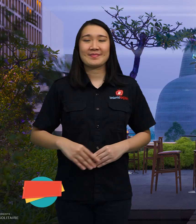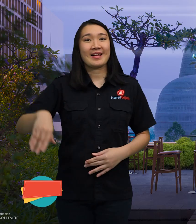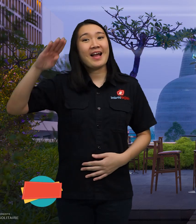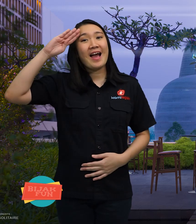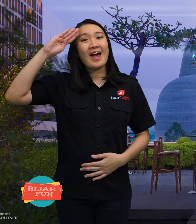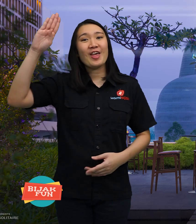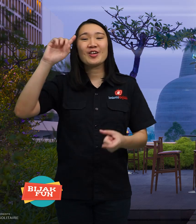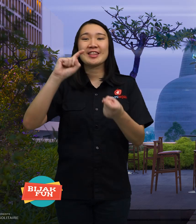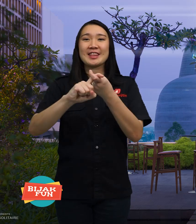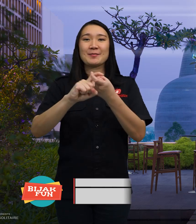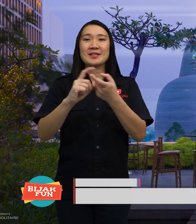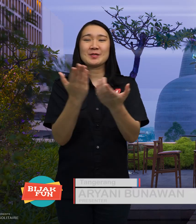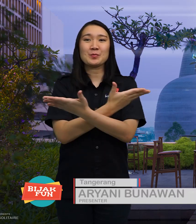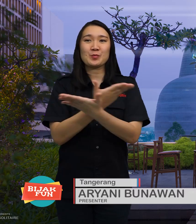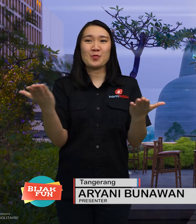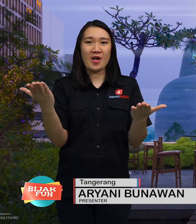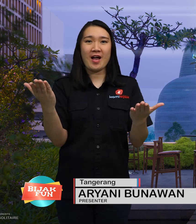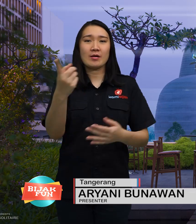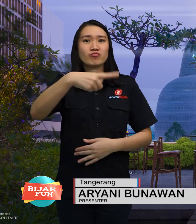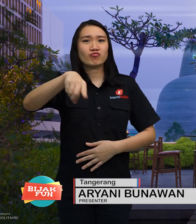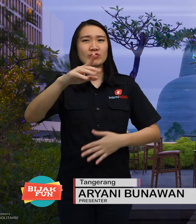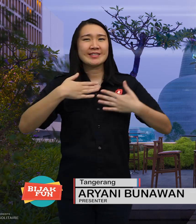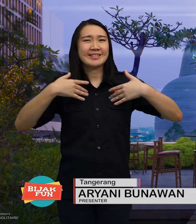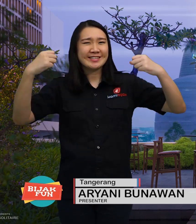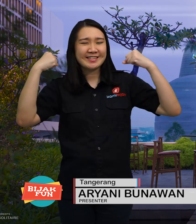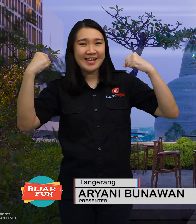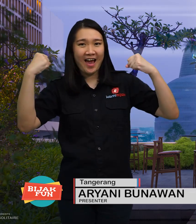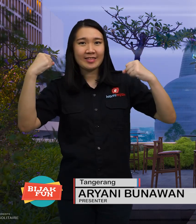Halo teman-teman semua, kalian sehat?